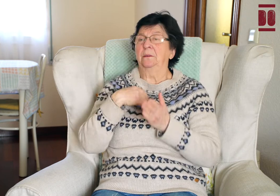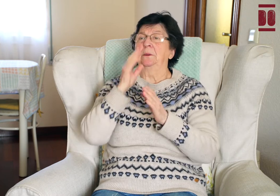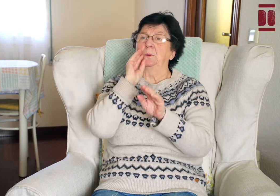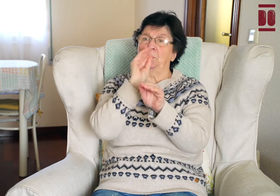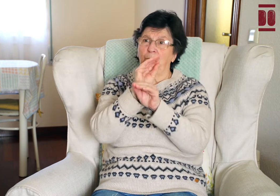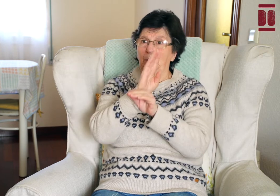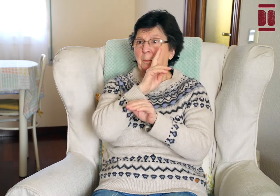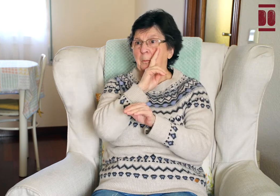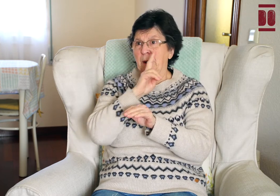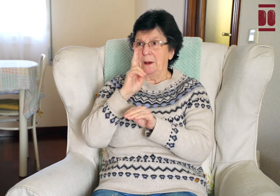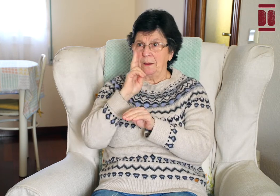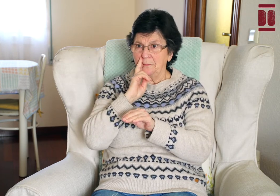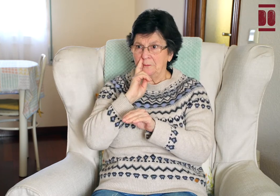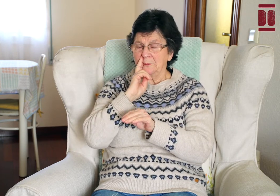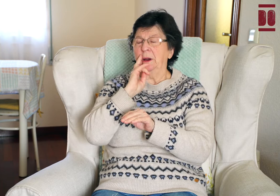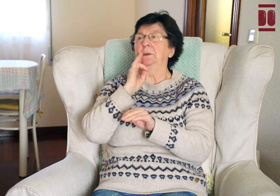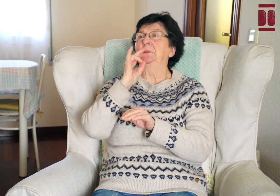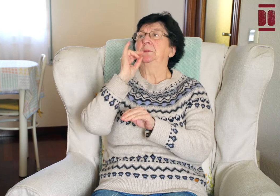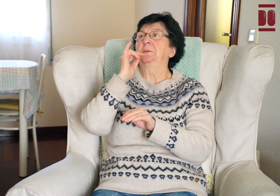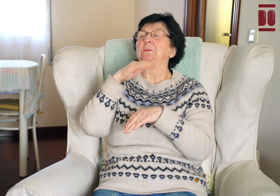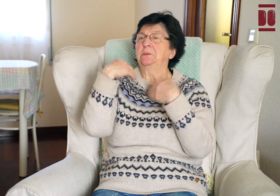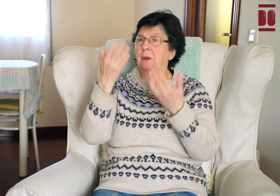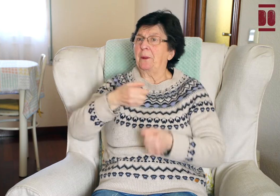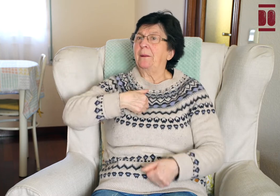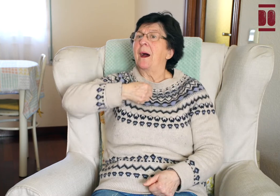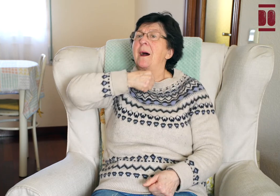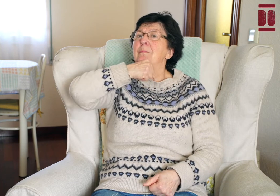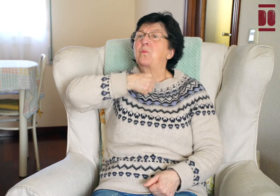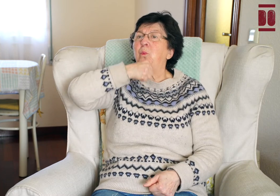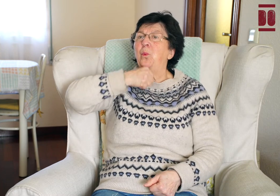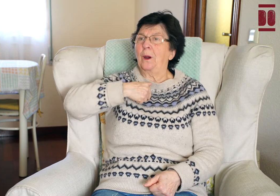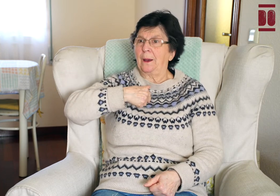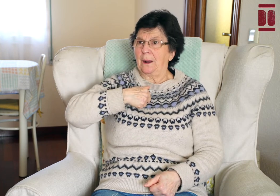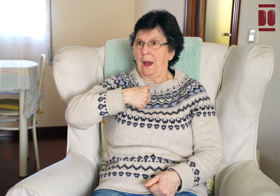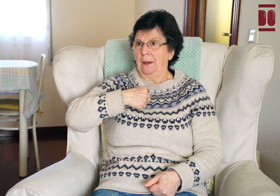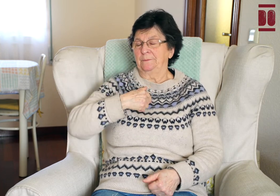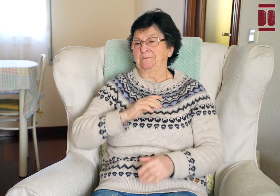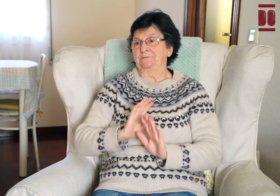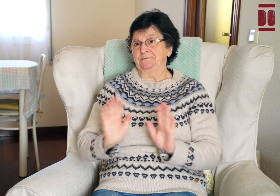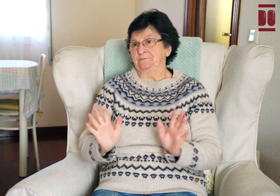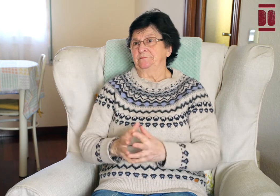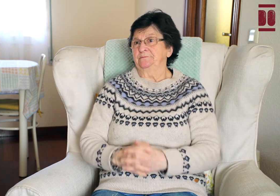cuidando de mi madre y de mi abuela. Y nada más.